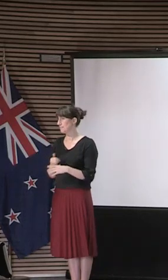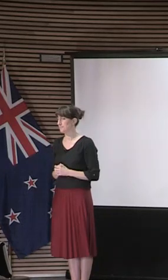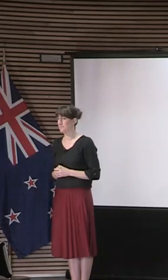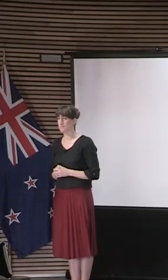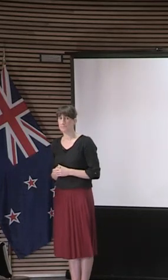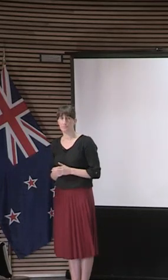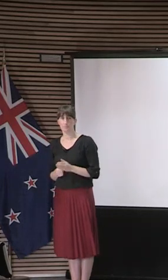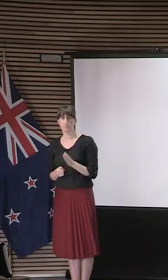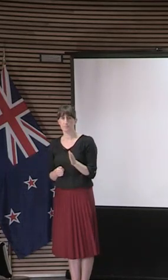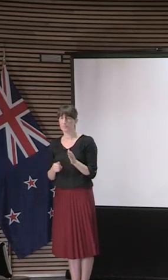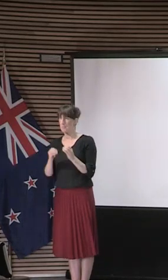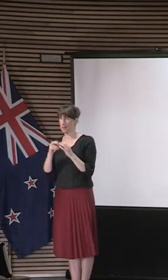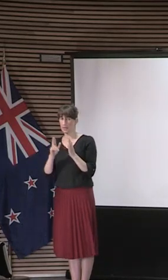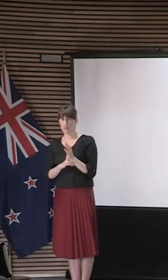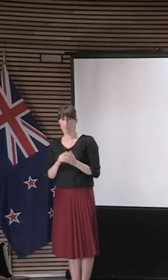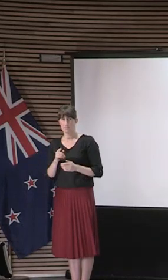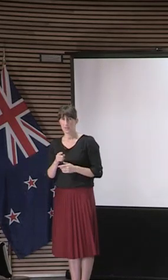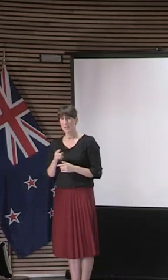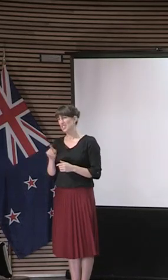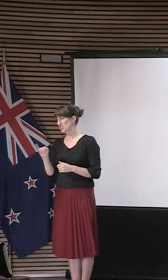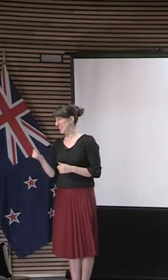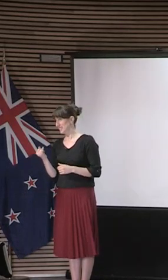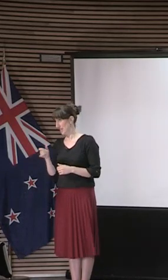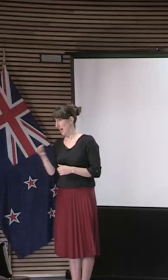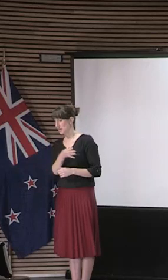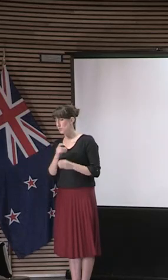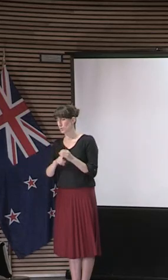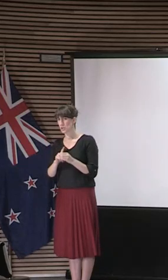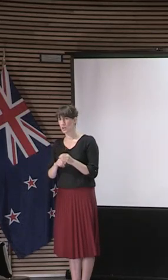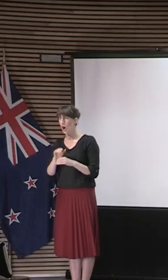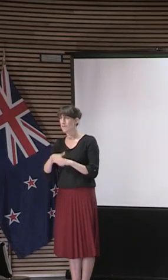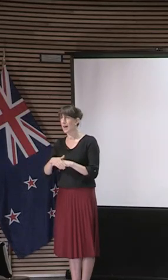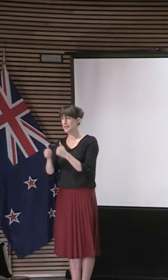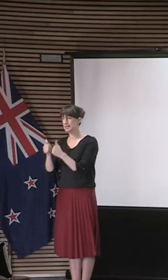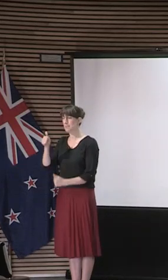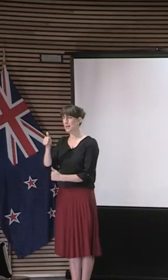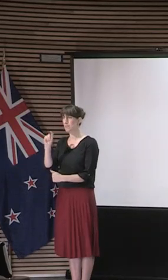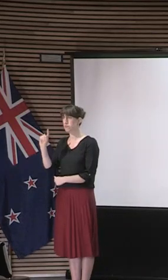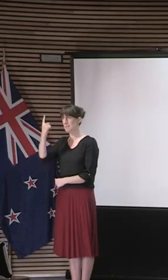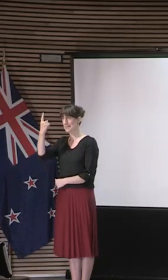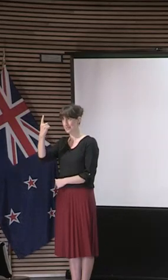whaka. ana he iwi kua whakahokia mai, katahi ka tuuhia